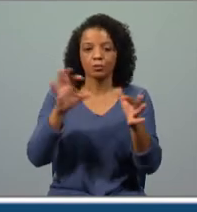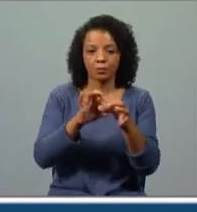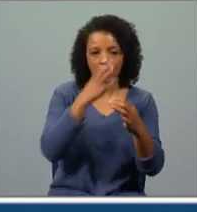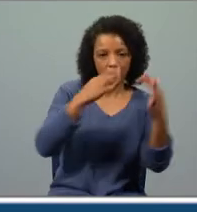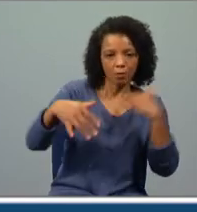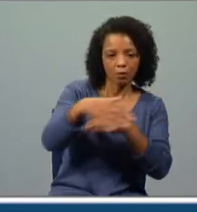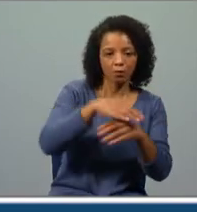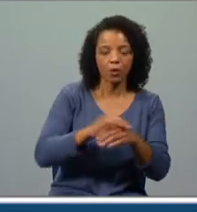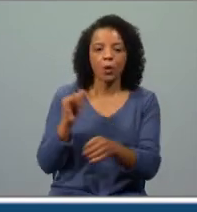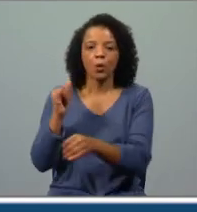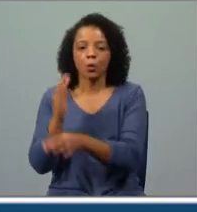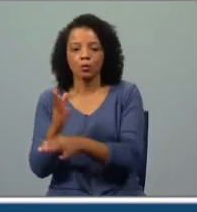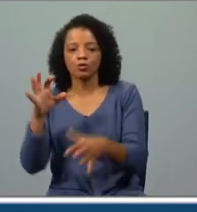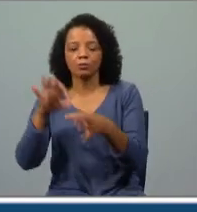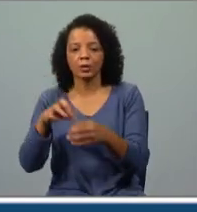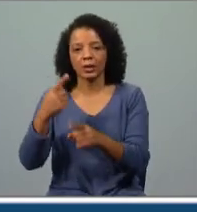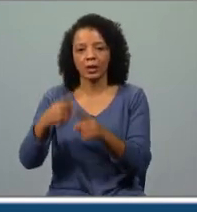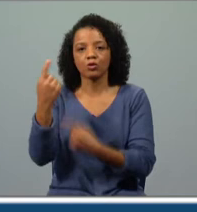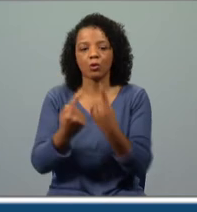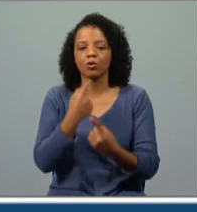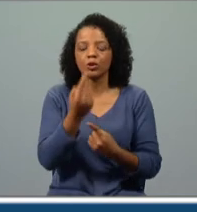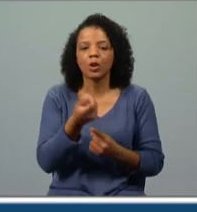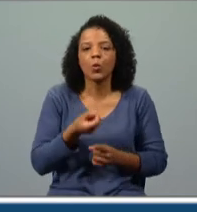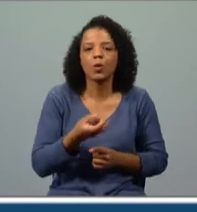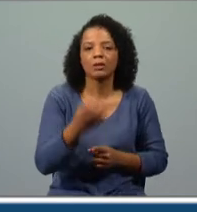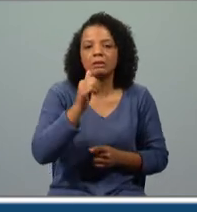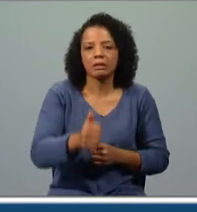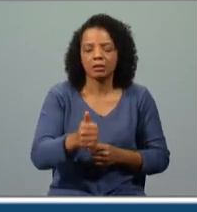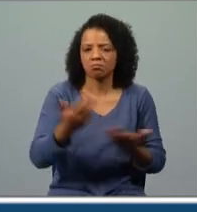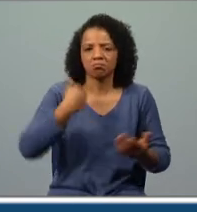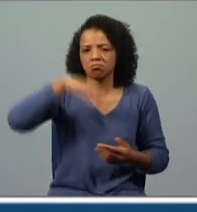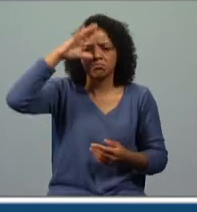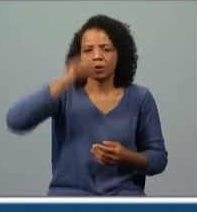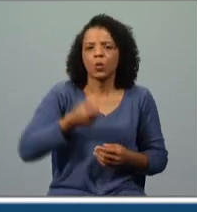dizer não indica uma quantidade precisa Nós não sabemos quando será que são e 說不表示精確的數量我們不知道什麼時候會